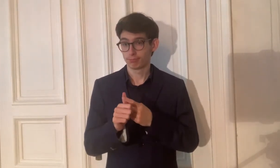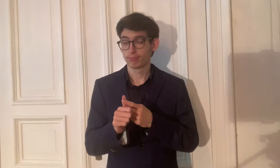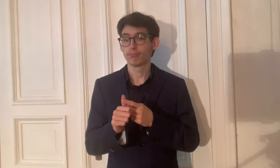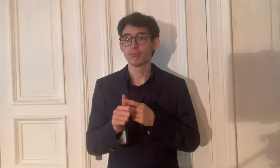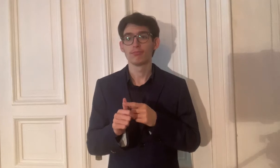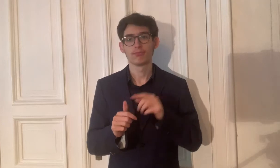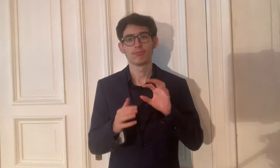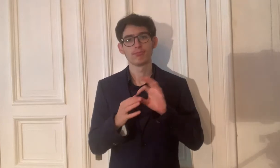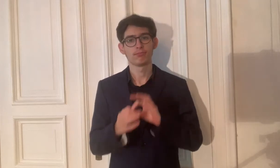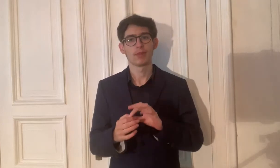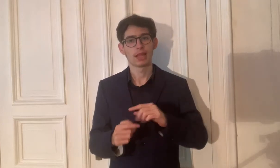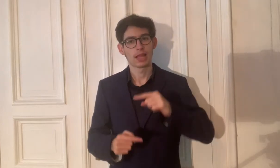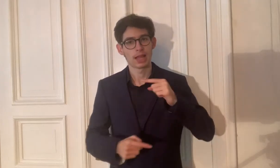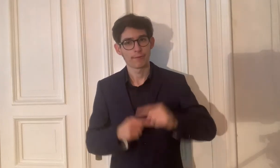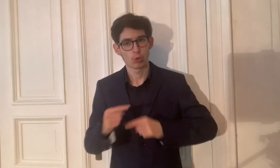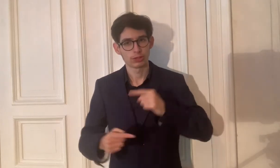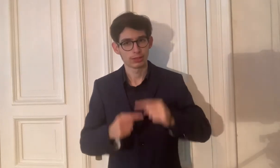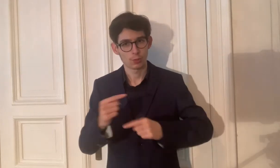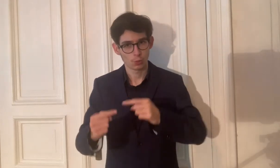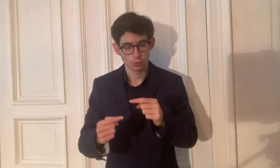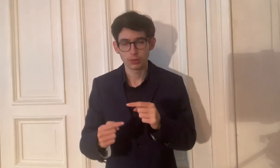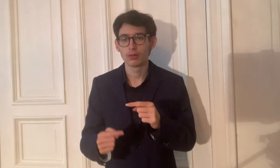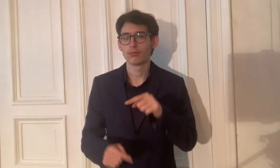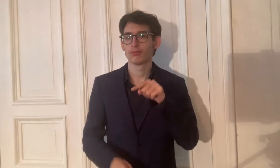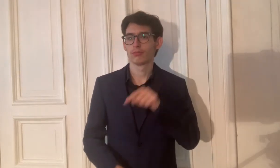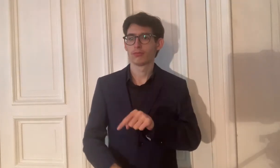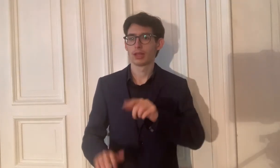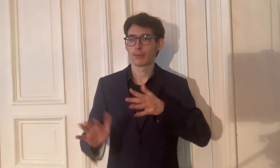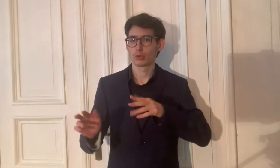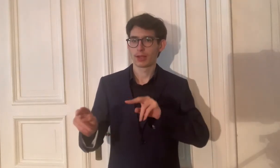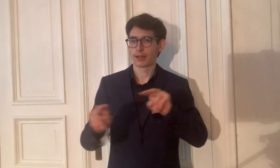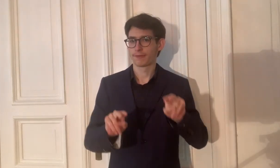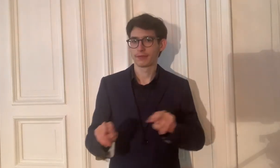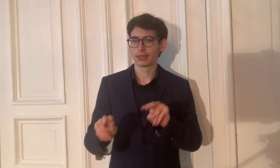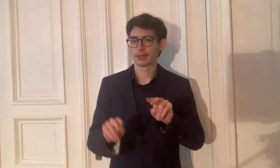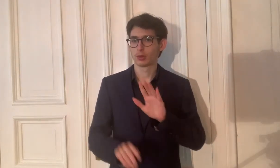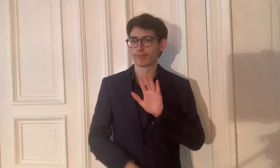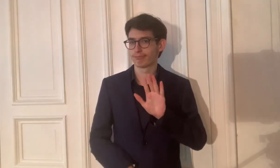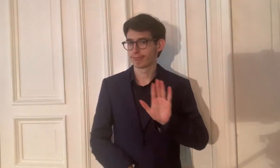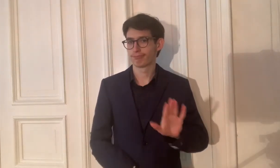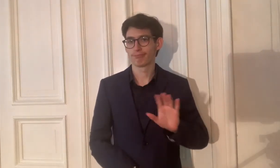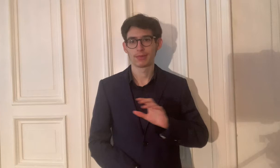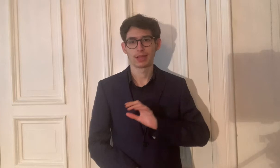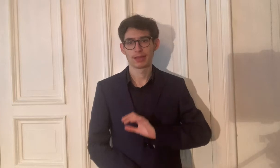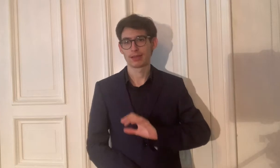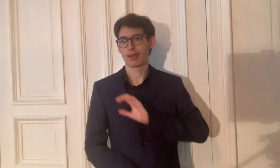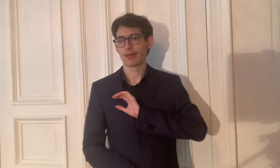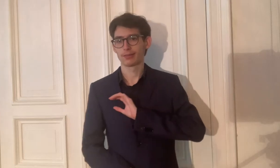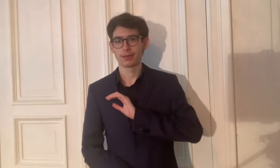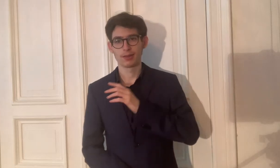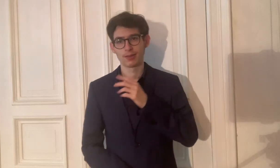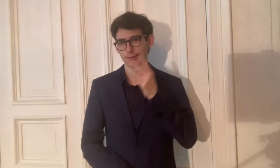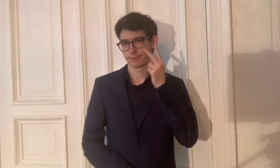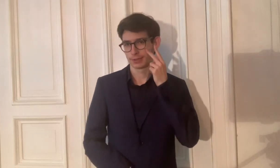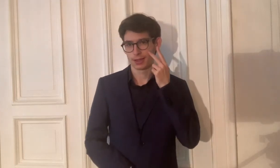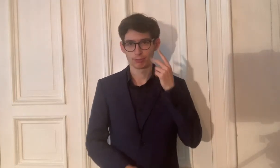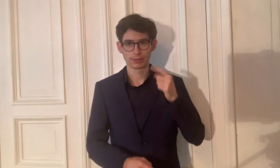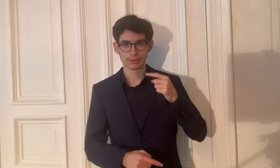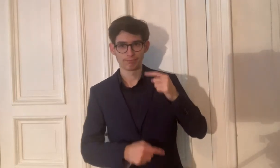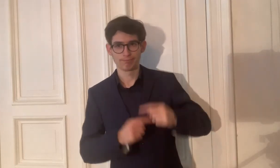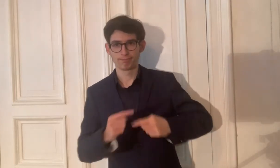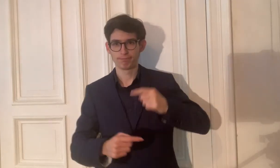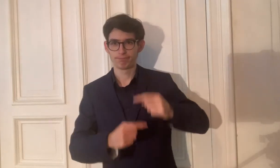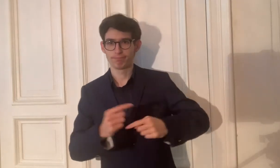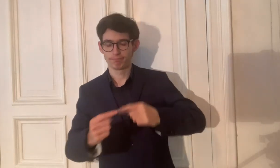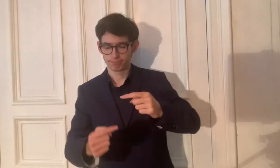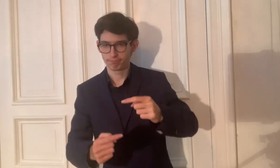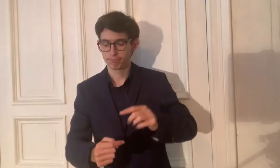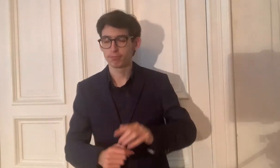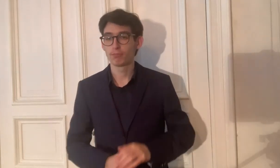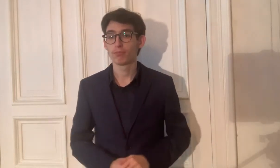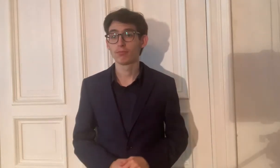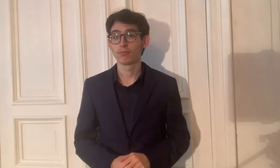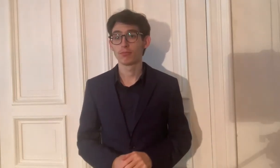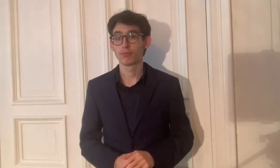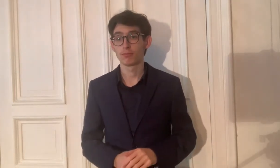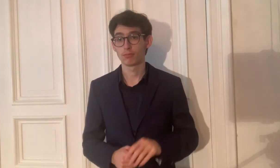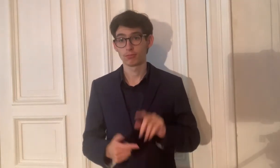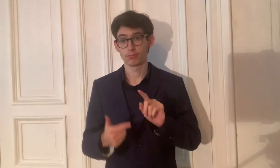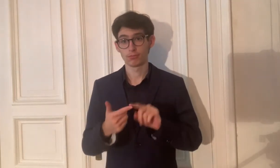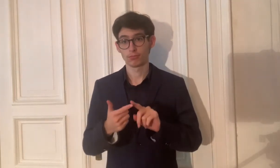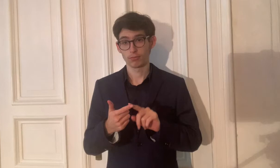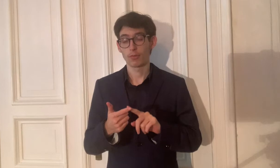1. Es geht um die Evolution sowie ihre Charakter der DGS-Videos